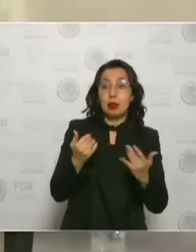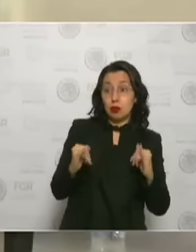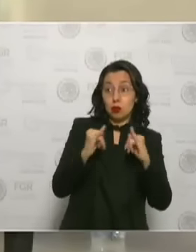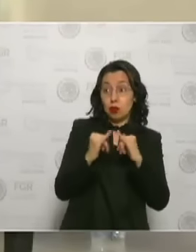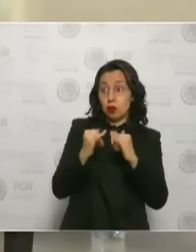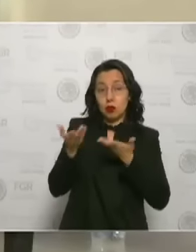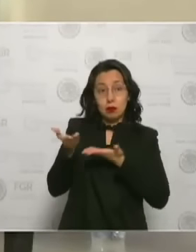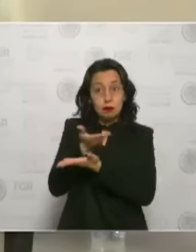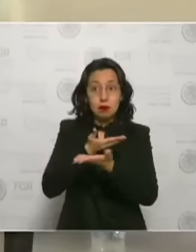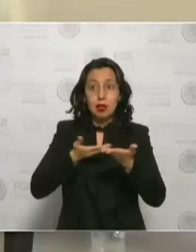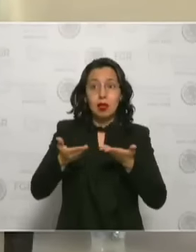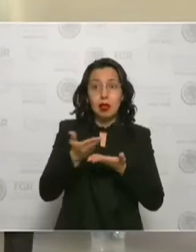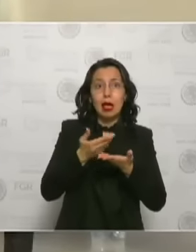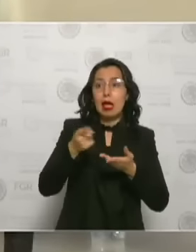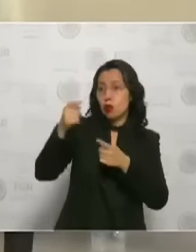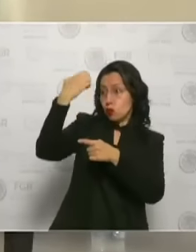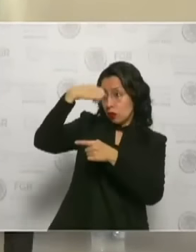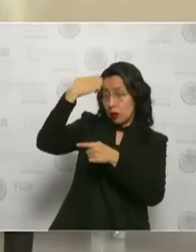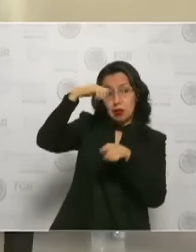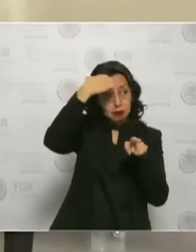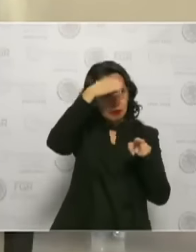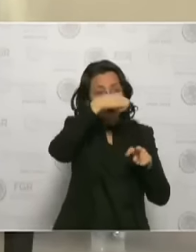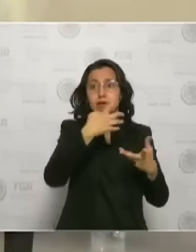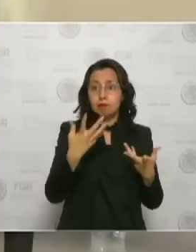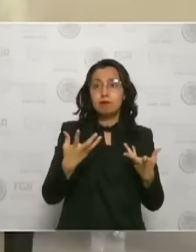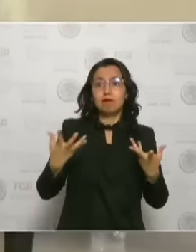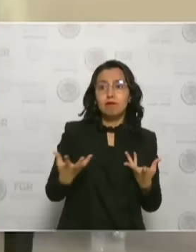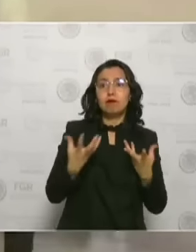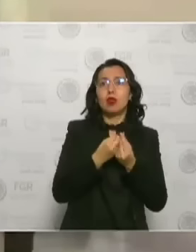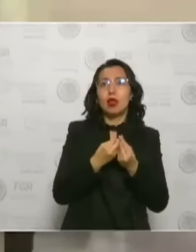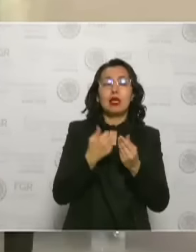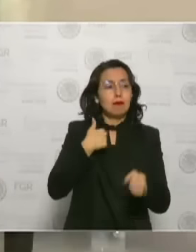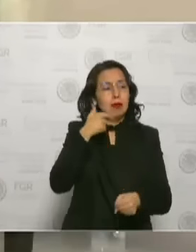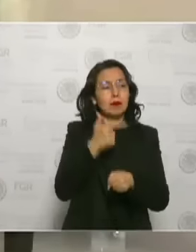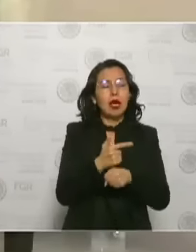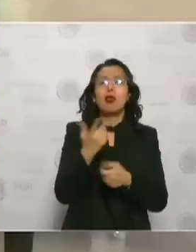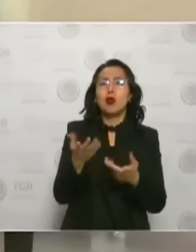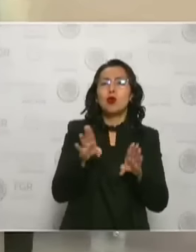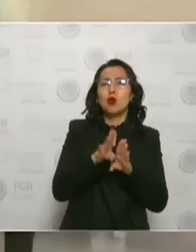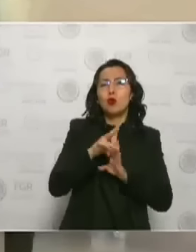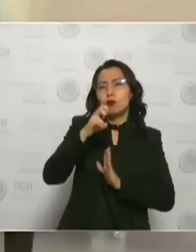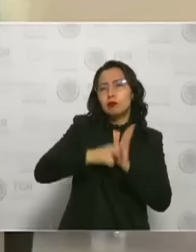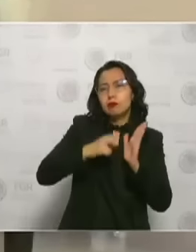reconociendo las experiencias, ubicando áreas de oportunidad y buscando el acompañamiento de